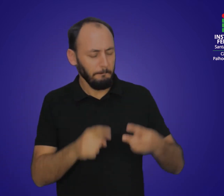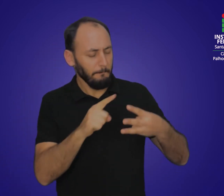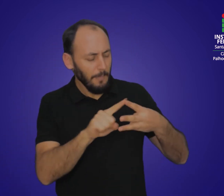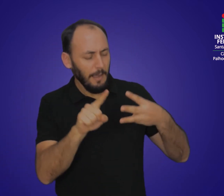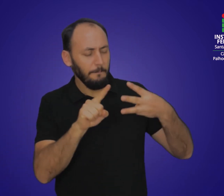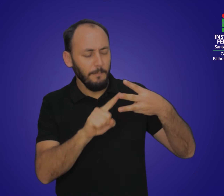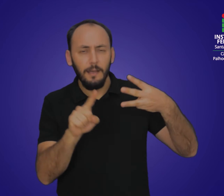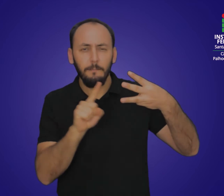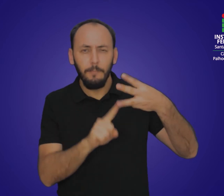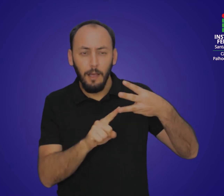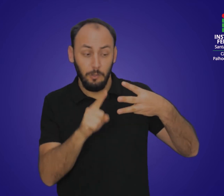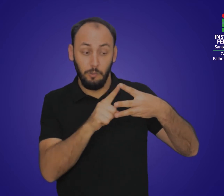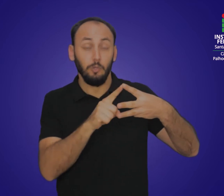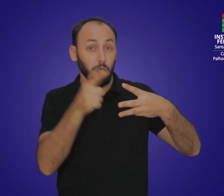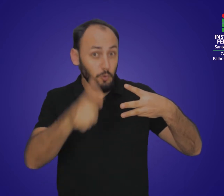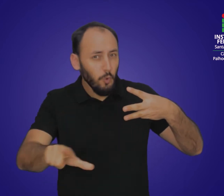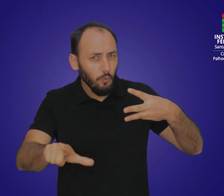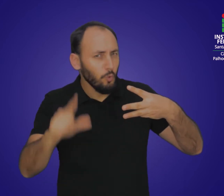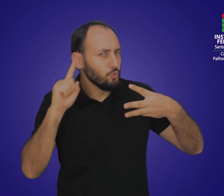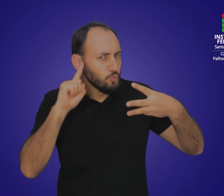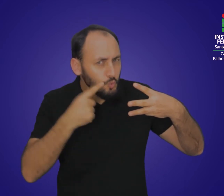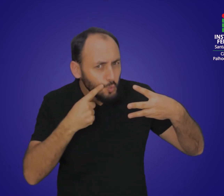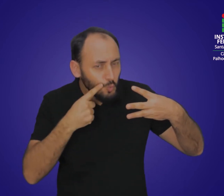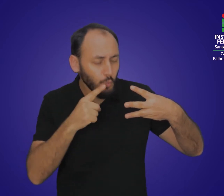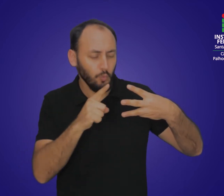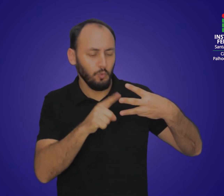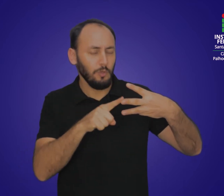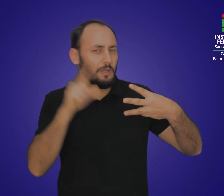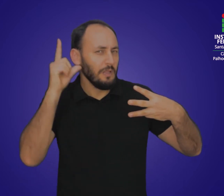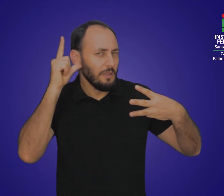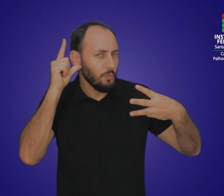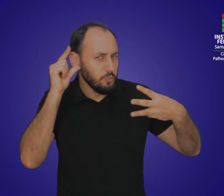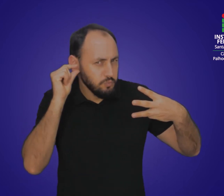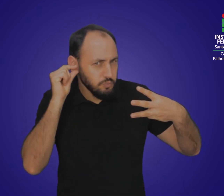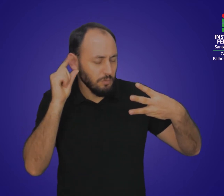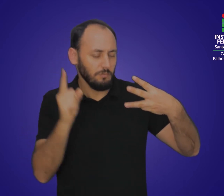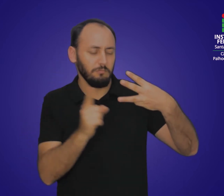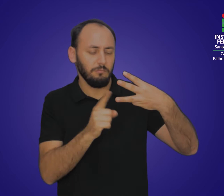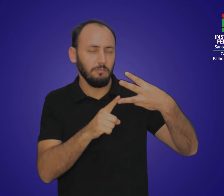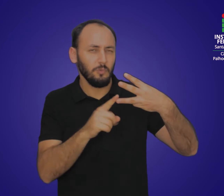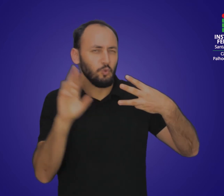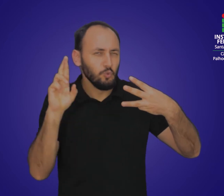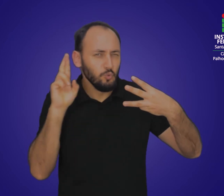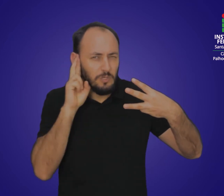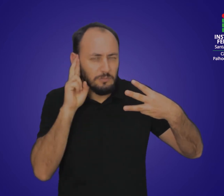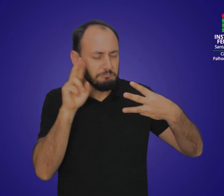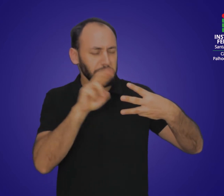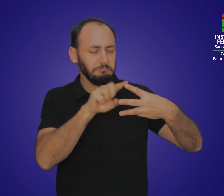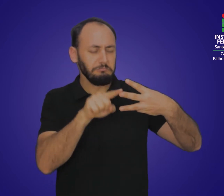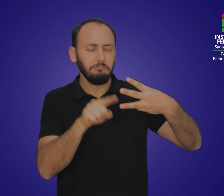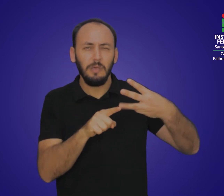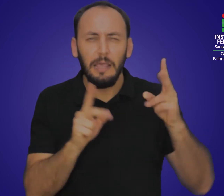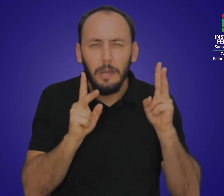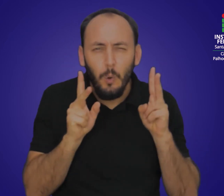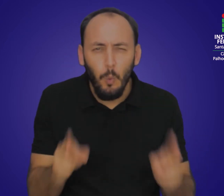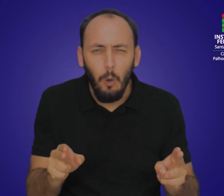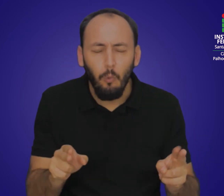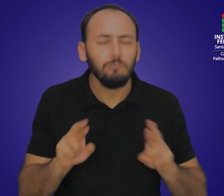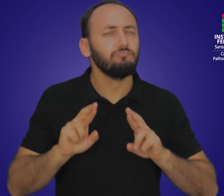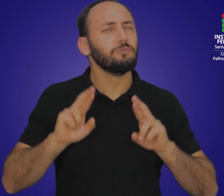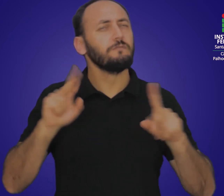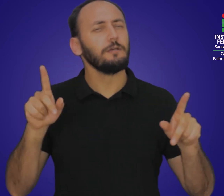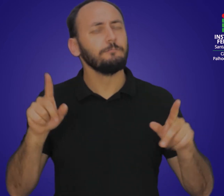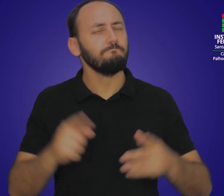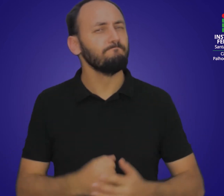Esses três conceitos de surdo, deficiente auditivo e surdez são iguais? Há diferenças entre eles?